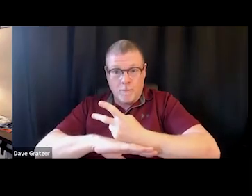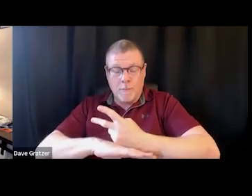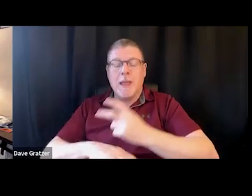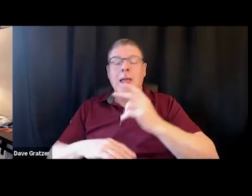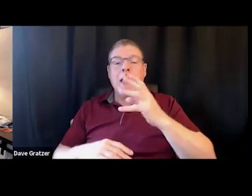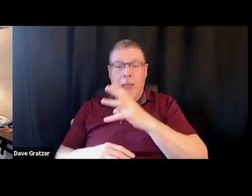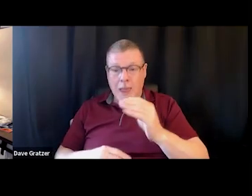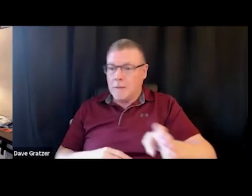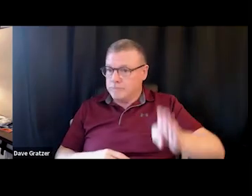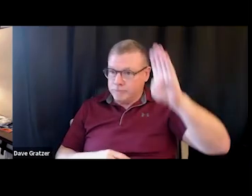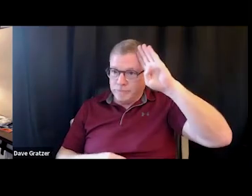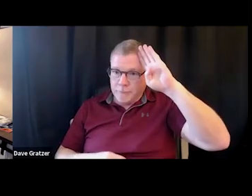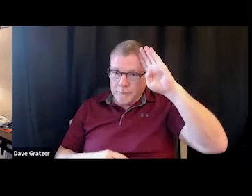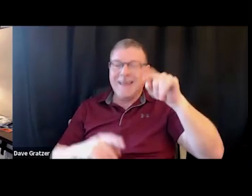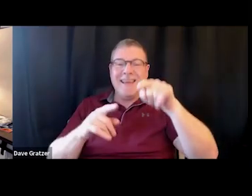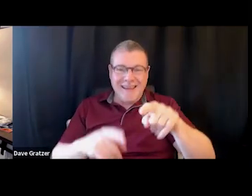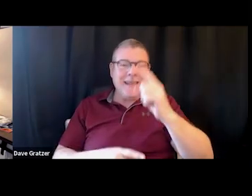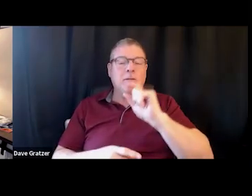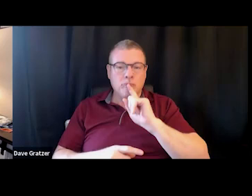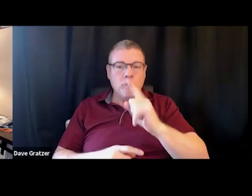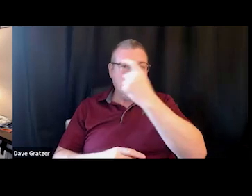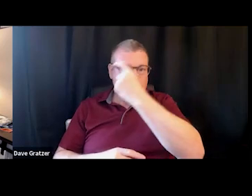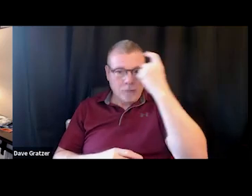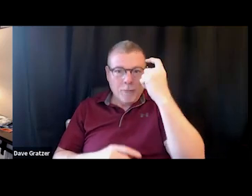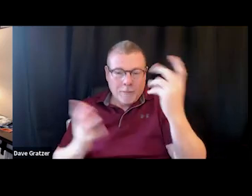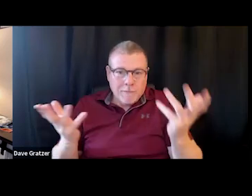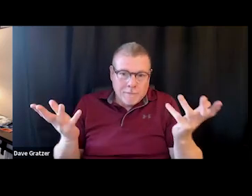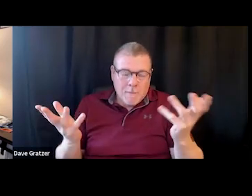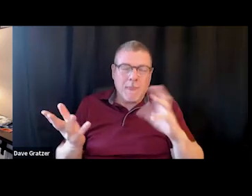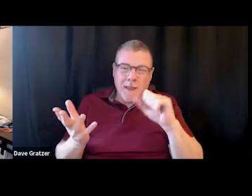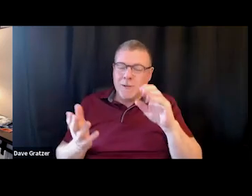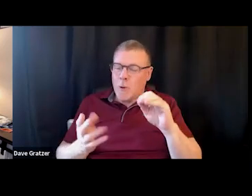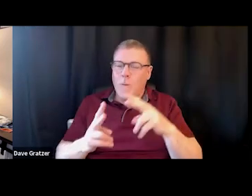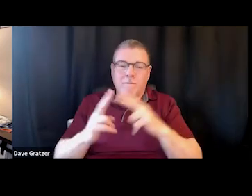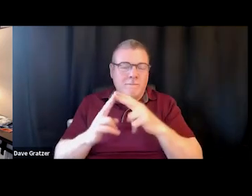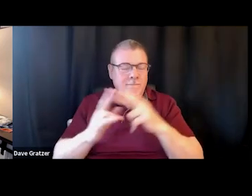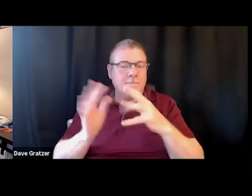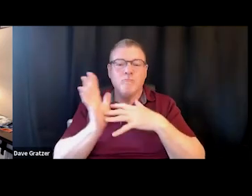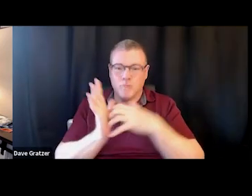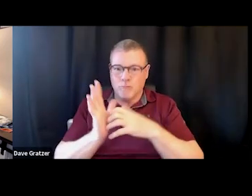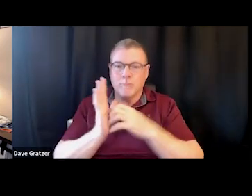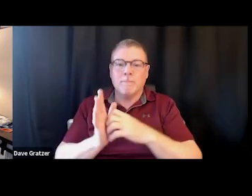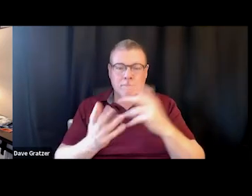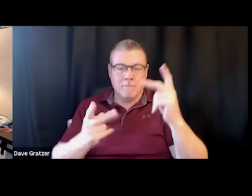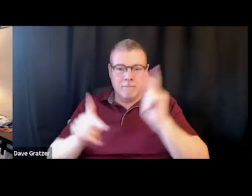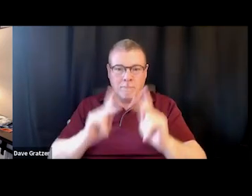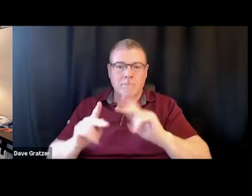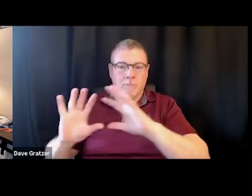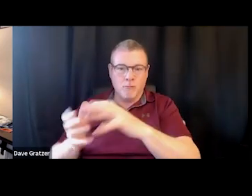y sufren una lesión cerebral traumática. Así que, esta es una población particularmente vulnerable. La otra cosa que sabemos